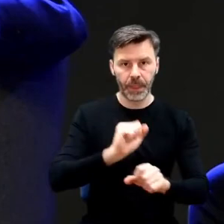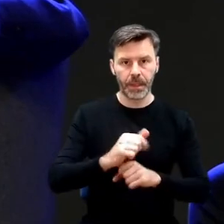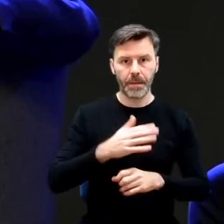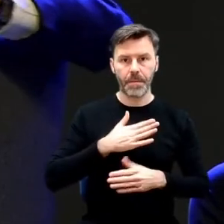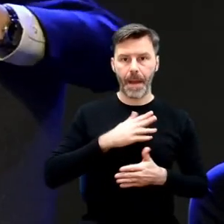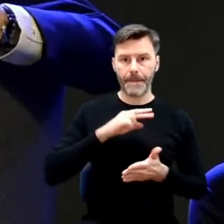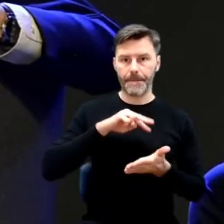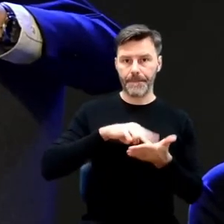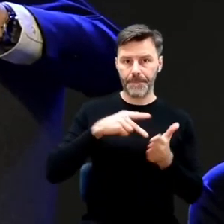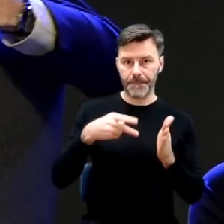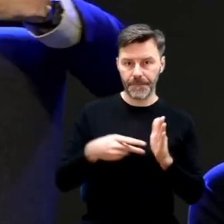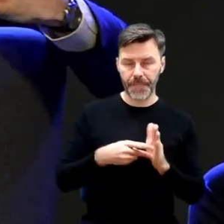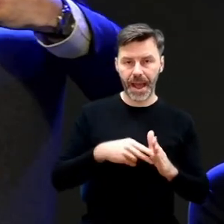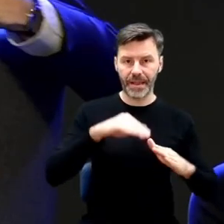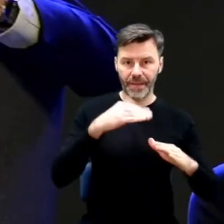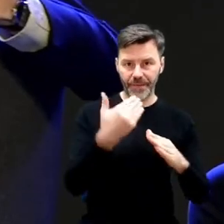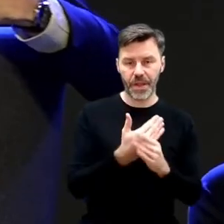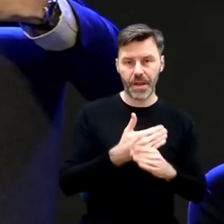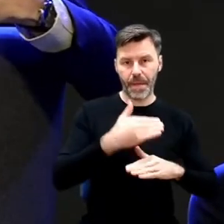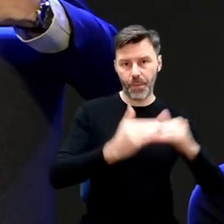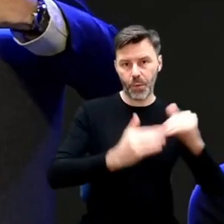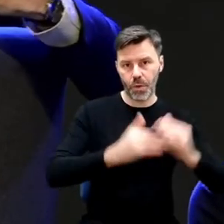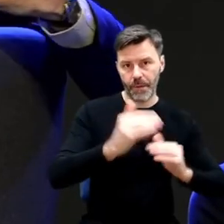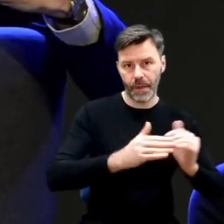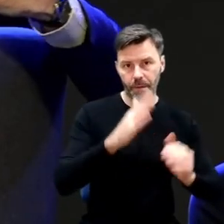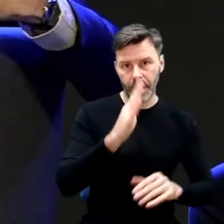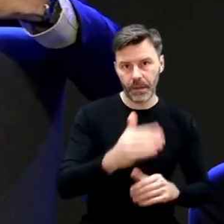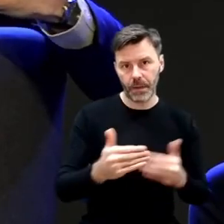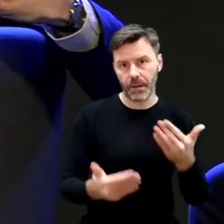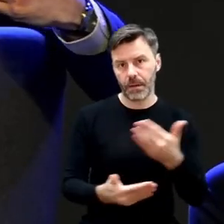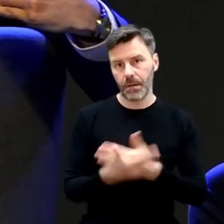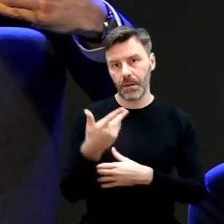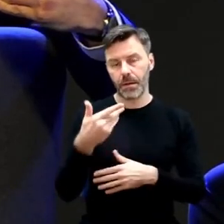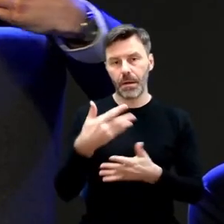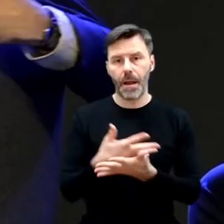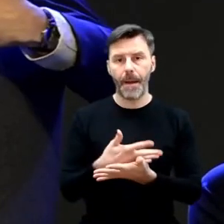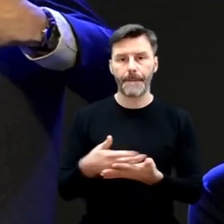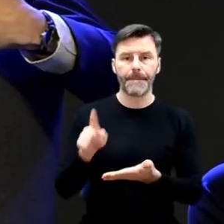która w efekcie, pewnie nie wiem, podatek rolny na metr kwadratowy wyjdzie koło grosza, tak?